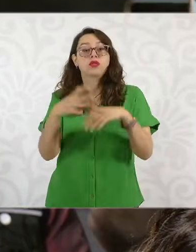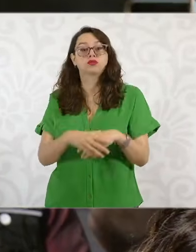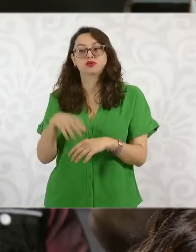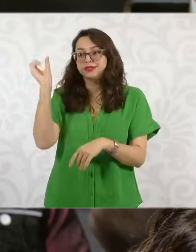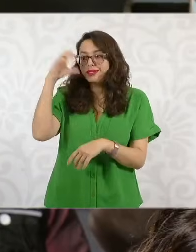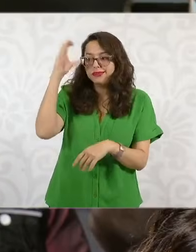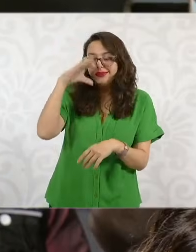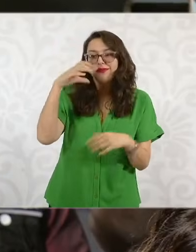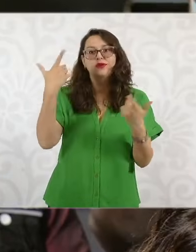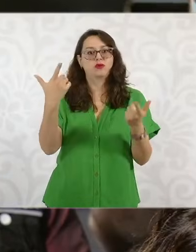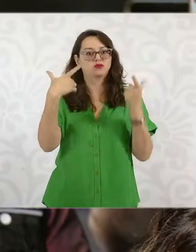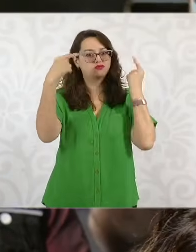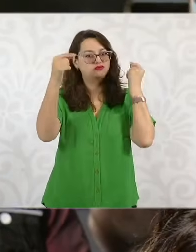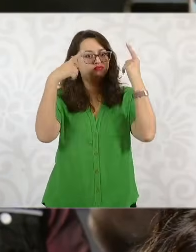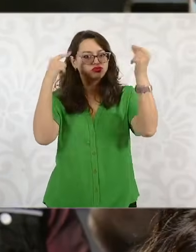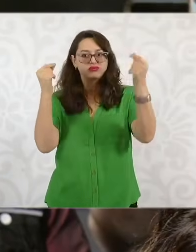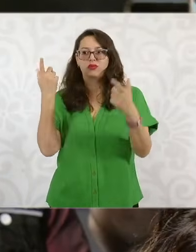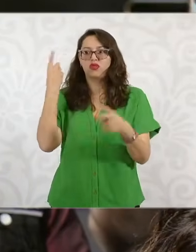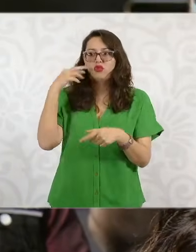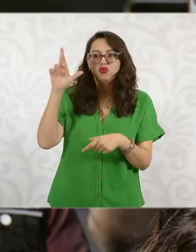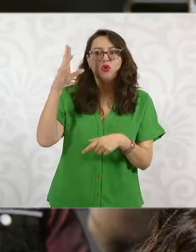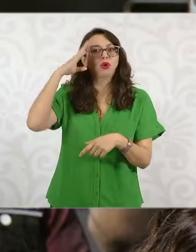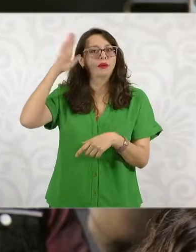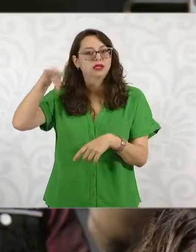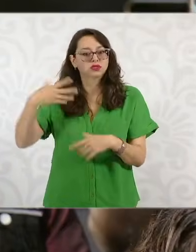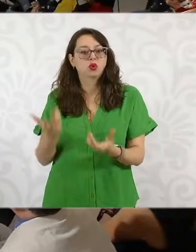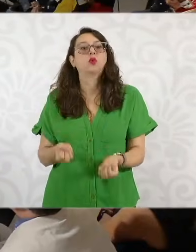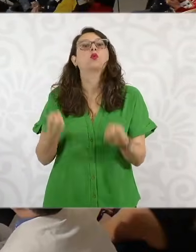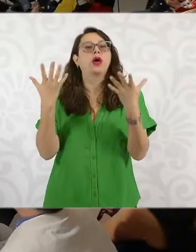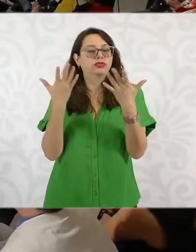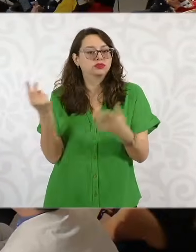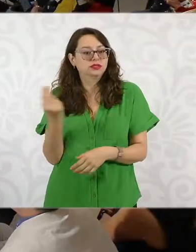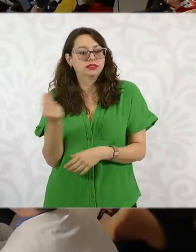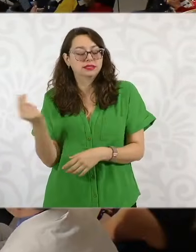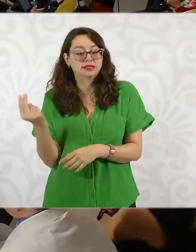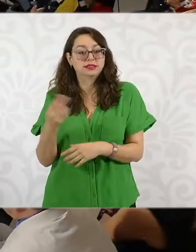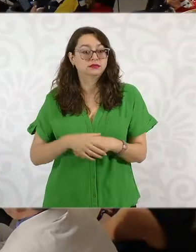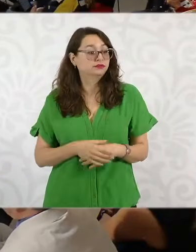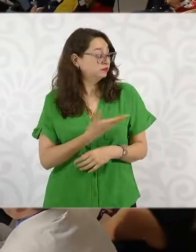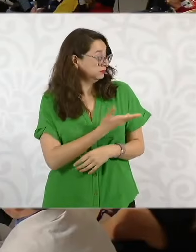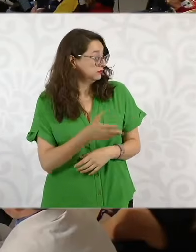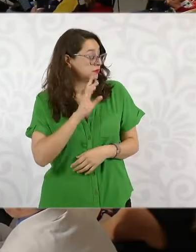titulados, con grados. ¿Cuál sería? Es mi primera pregunta. ¿Quieren contestar, David? Ajá.